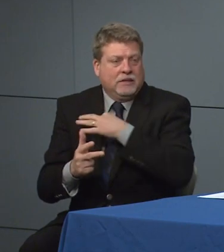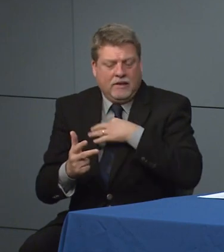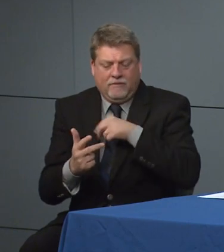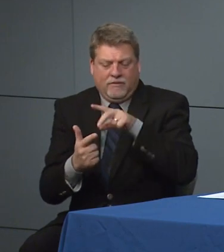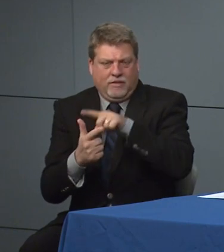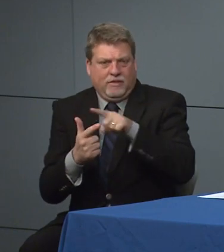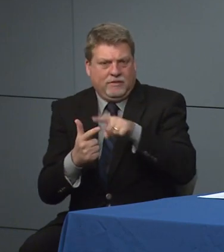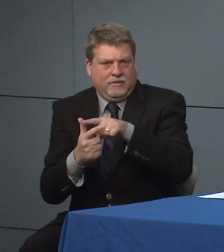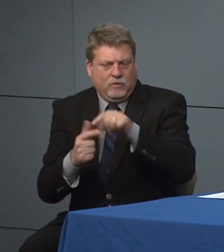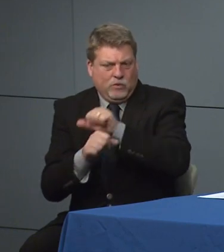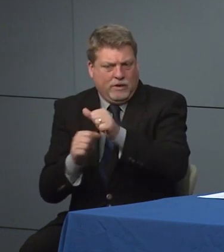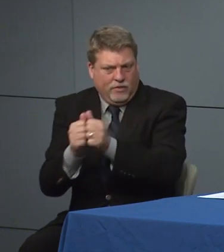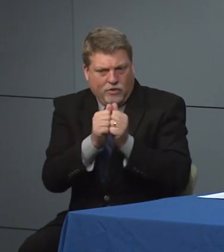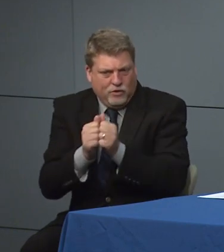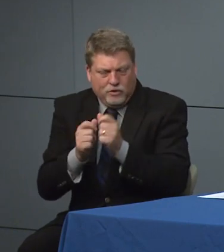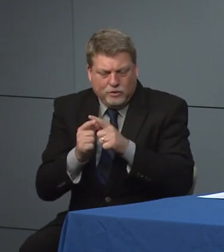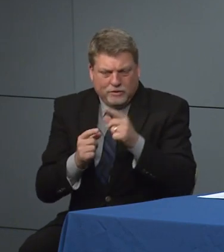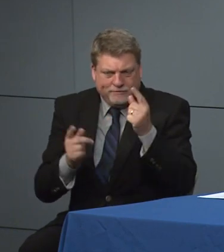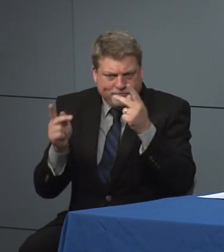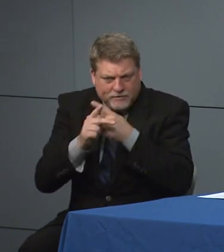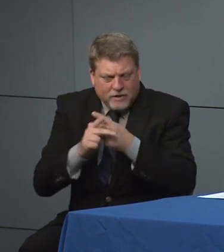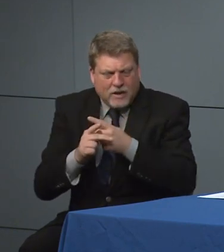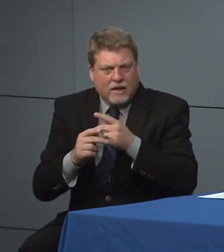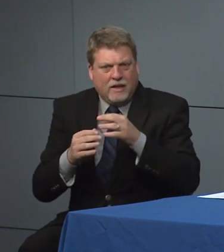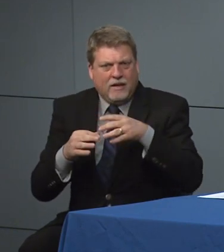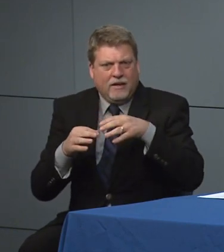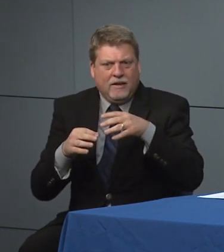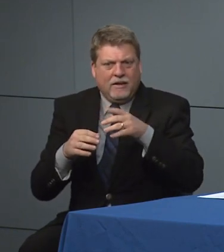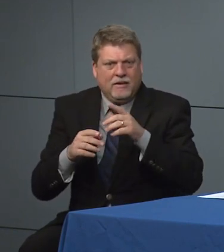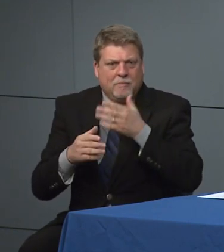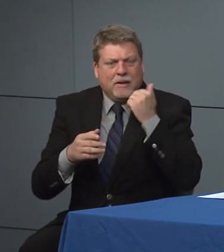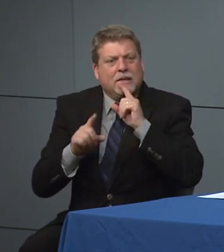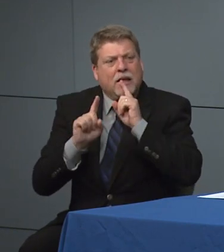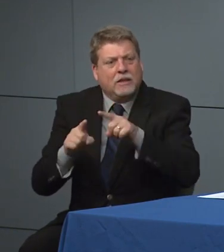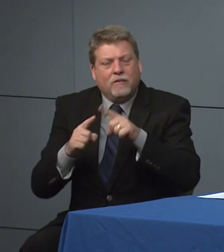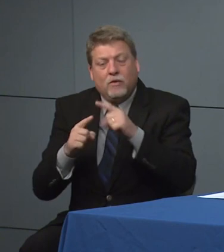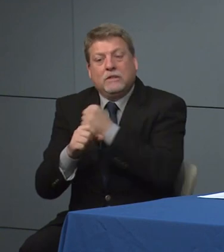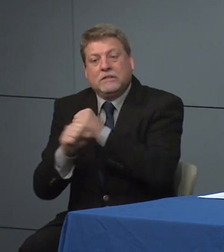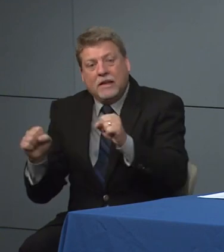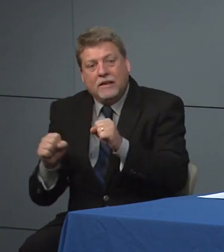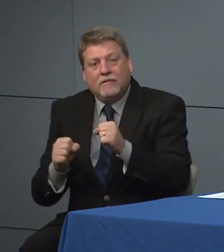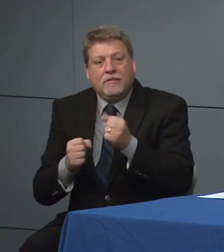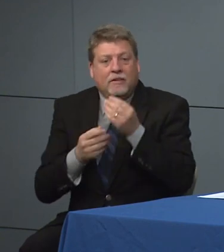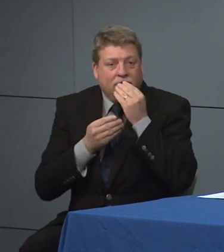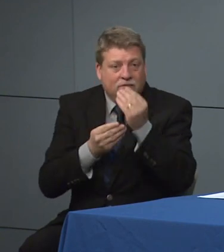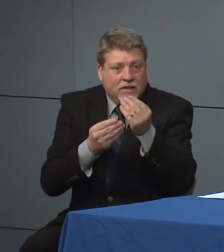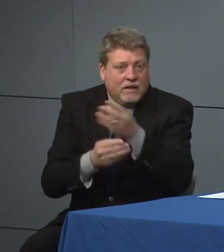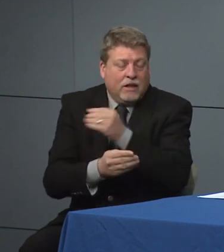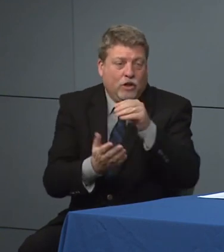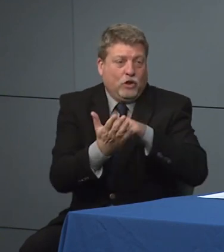pública está estudiando esta situación para asegurar que los niños estén a salvo